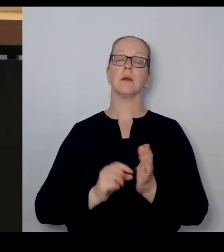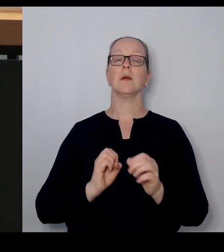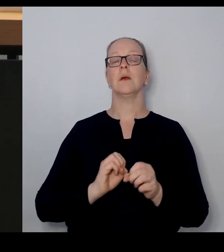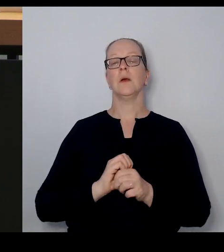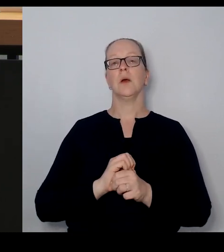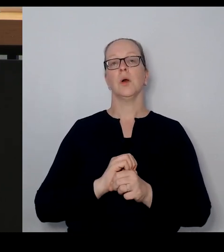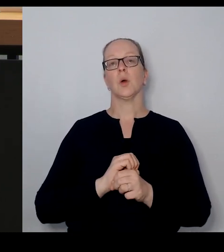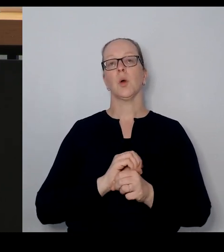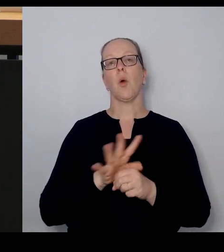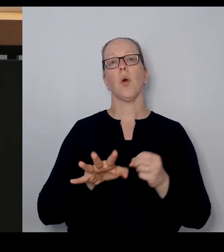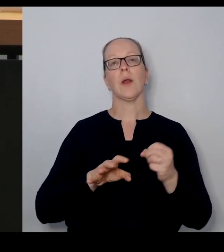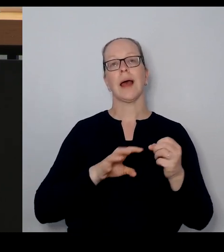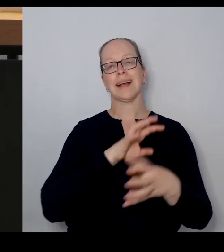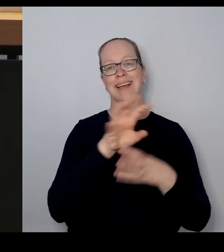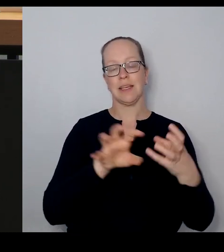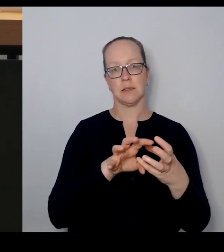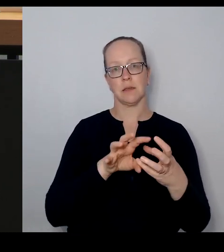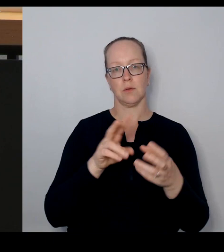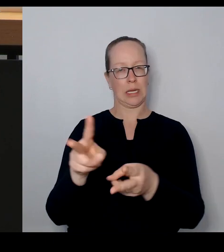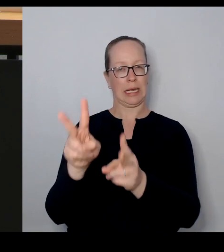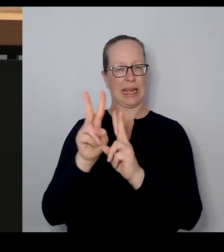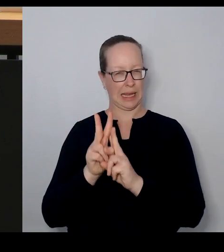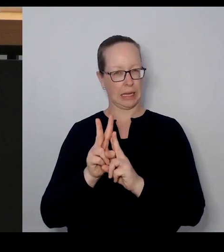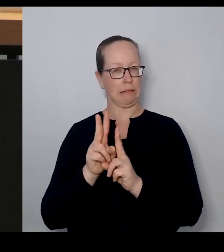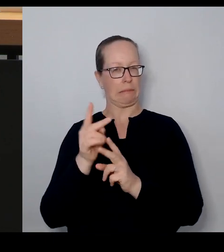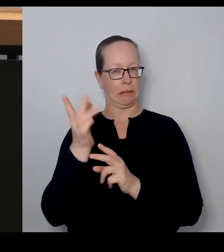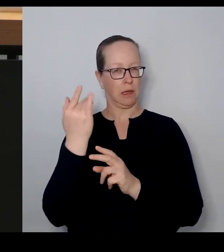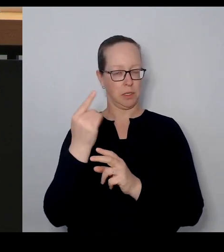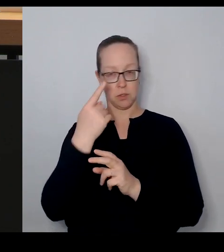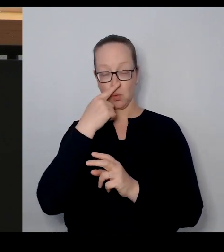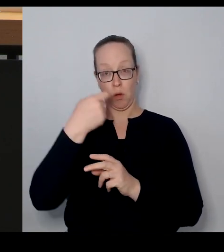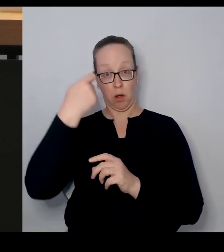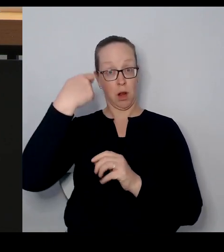sondern in allen Bundesländern und auch vom Bund durchgeführt wurde.